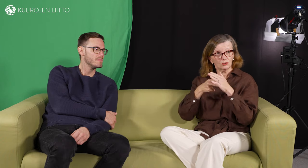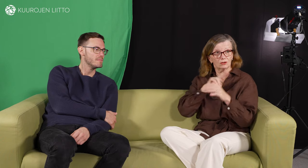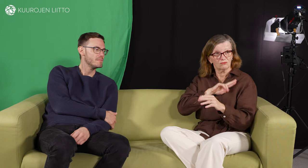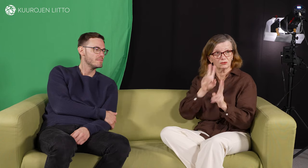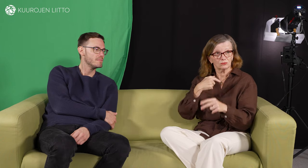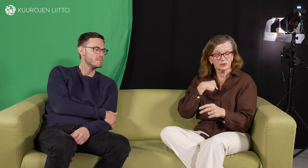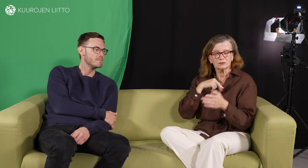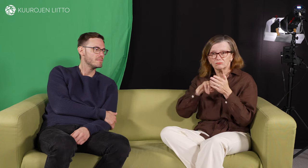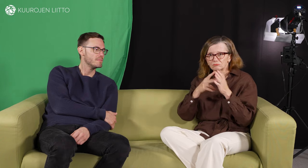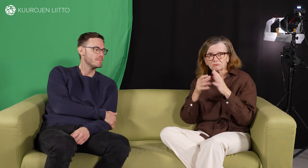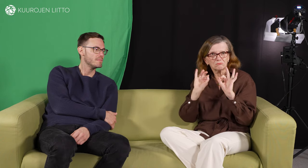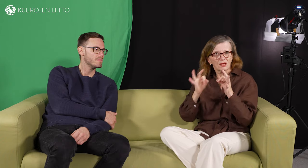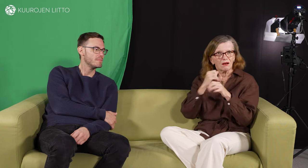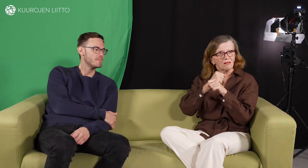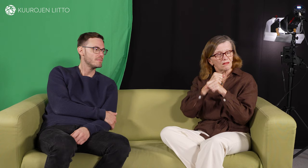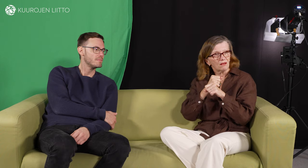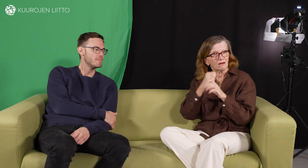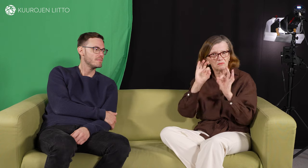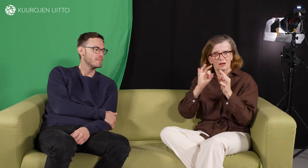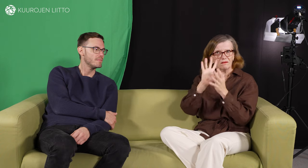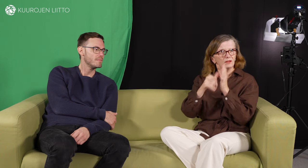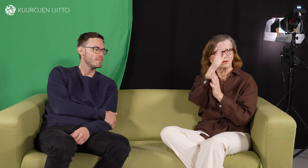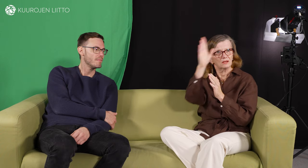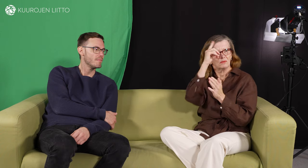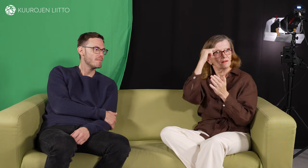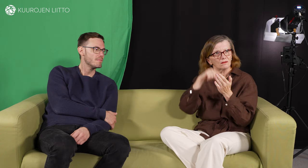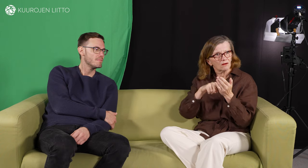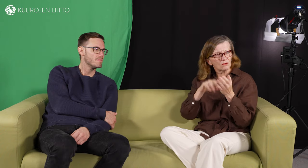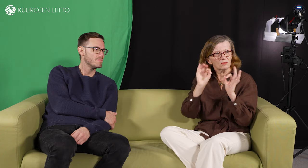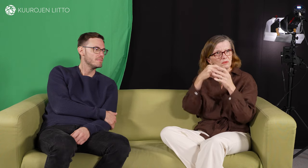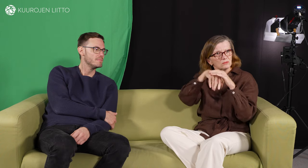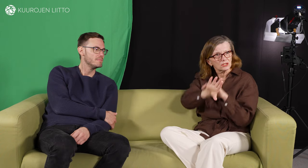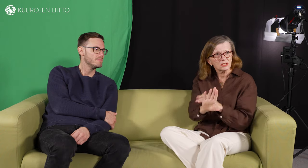Suunnittelijana vastasin Viittomakielisen kirjaston sisällöstä ja tavoitteista.